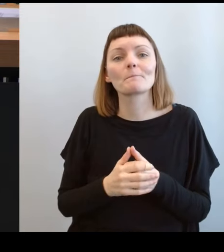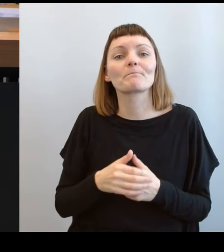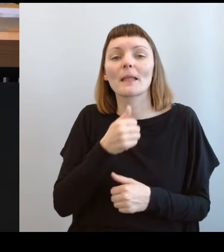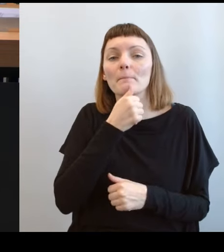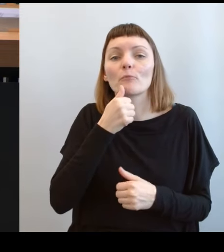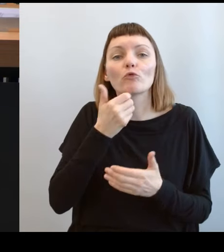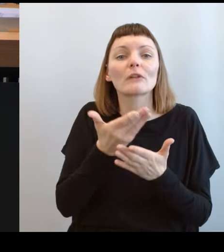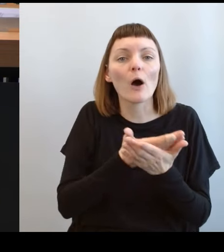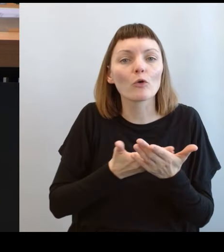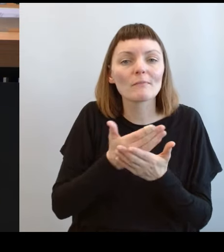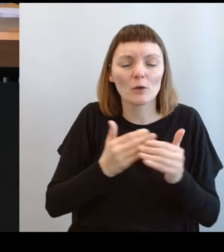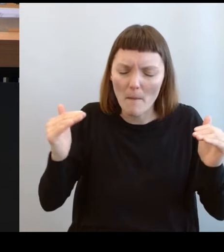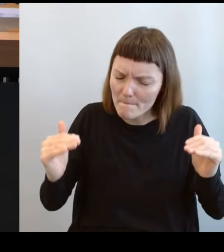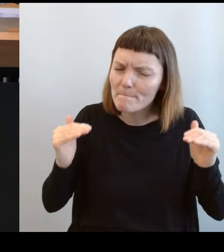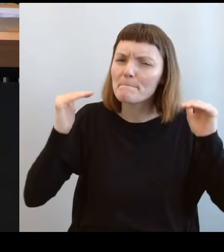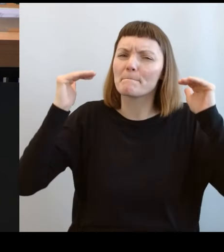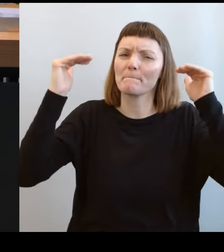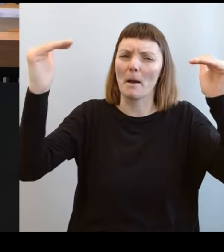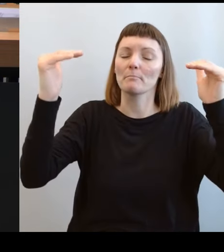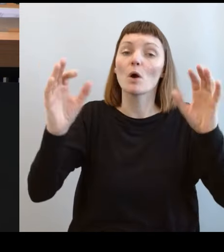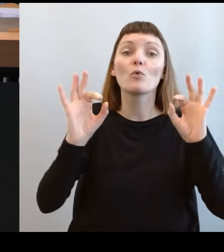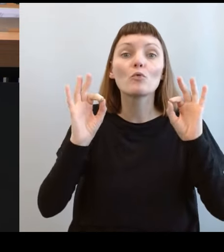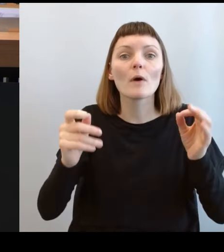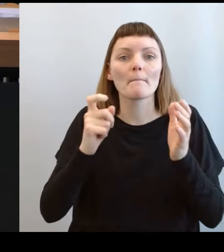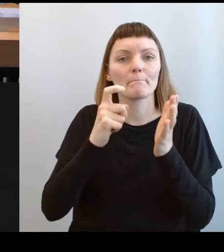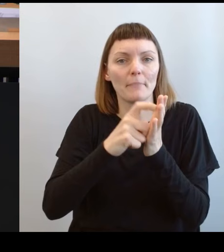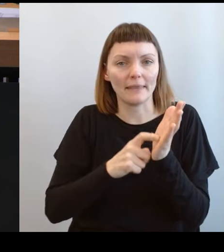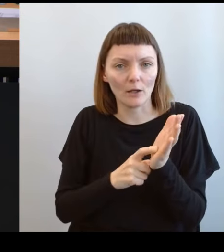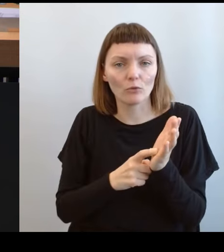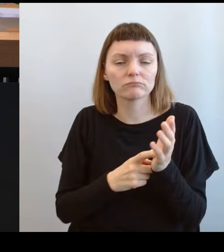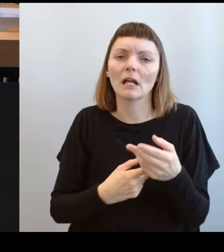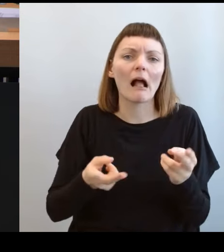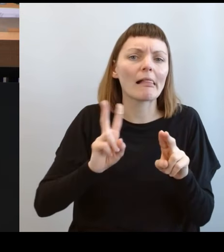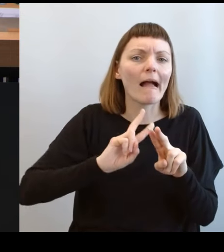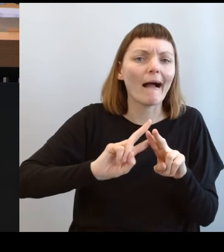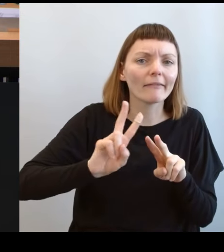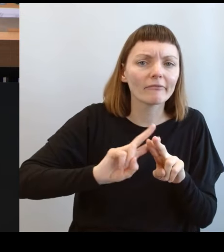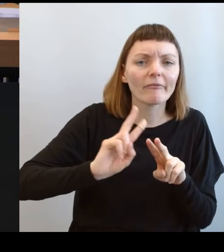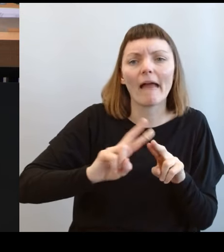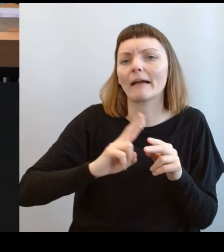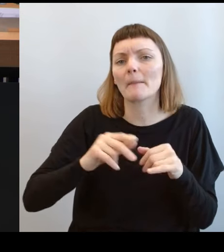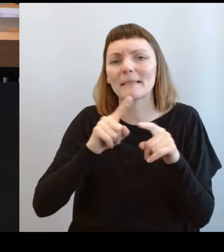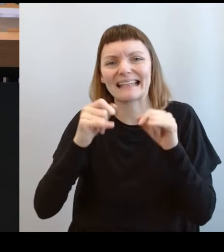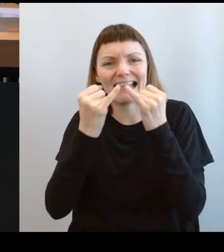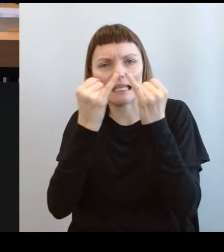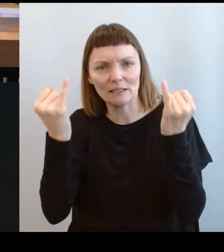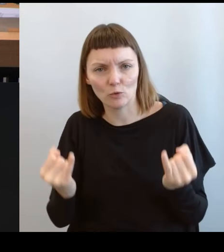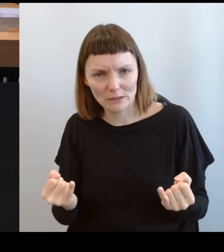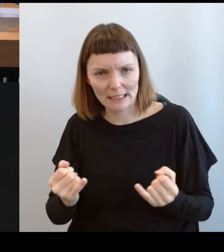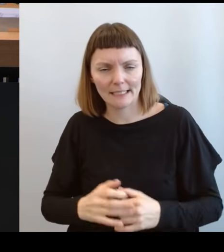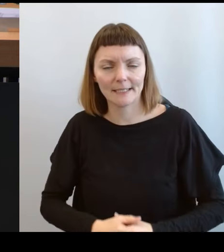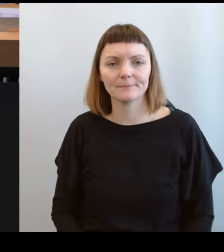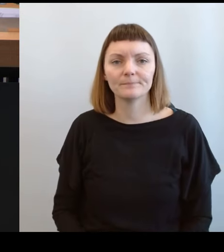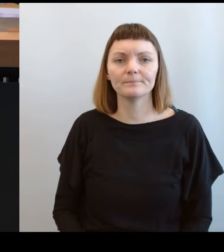von Handwerk bis hin zu Industrie. Leider zeigt der Bildungsvergleich der OECD, dass immer weniger junge Erwachsene in